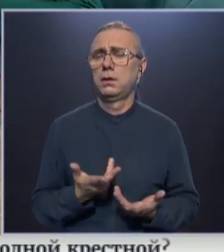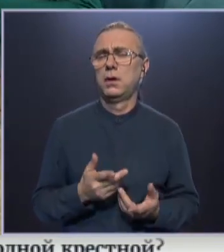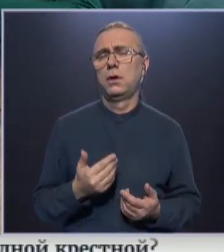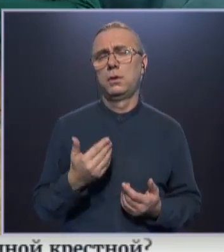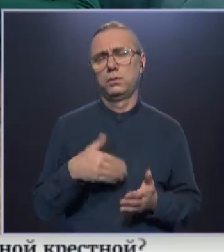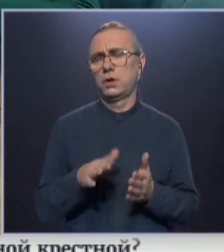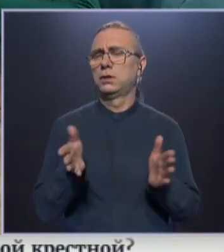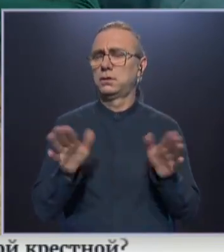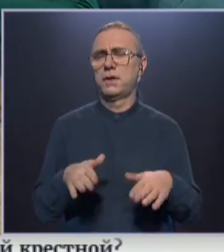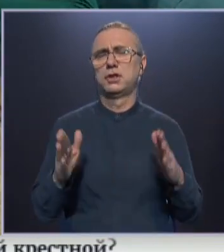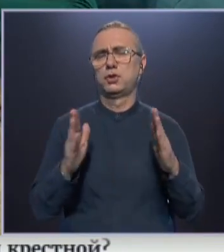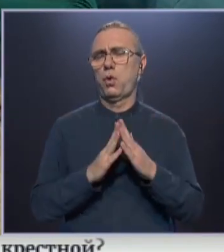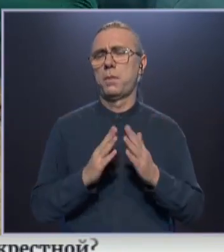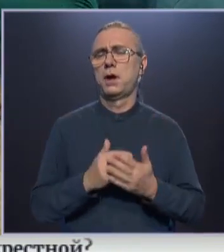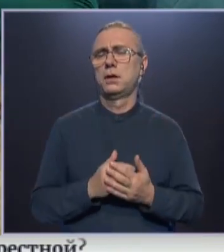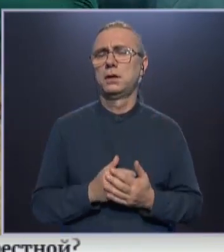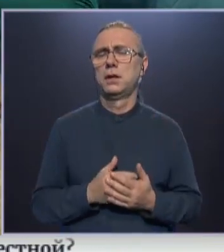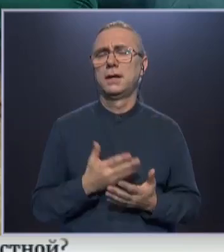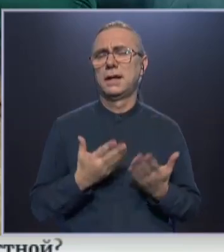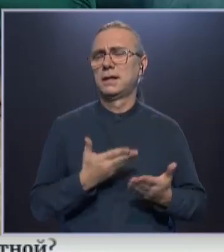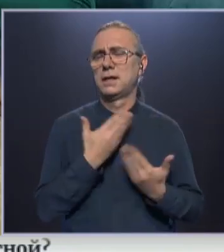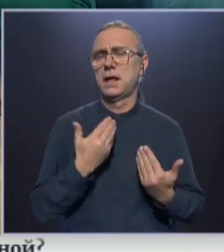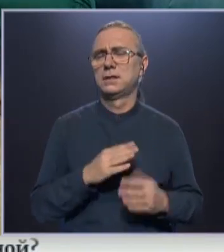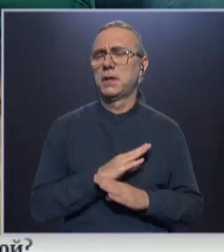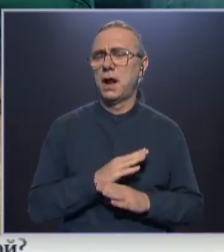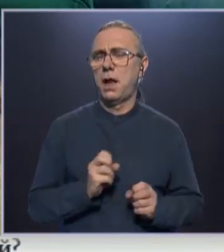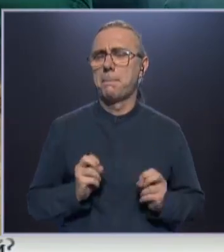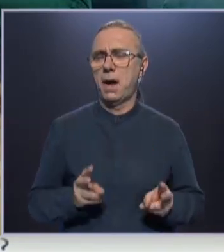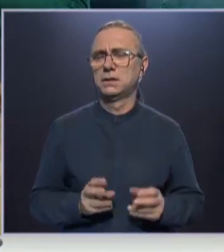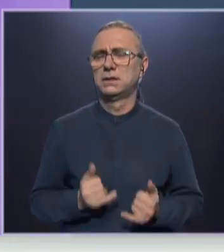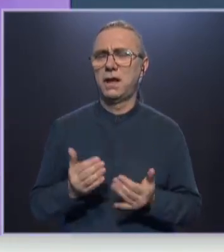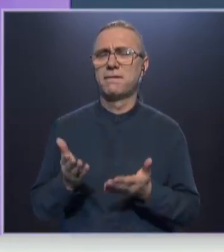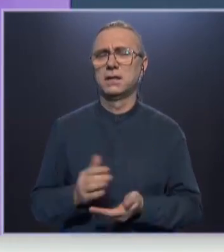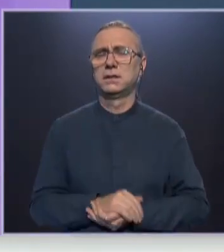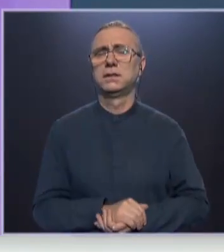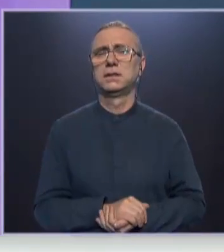для Вас поскольку все-таки не милосердно сознавая